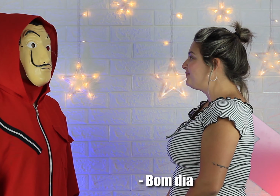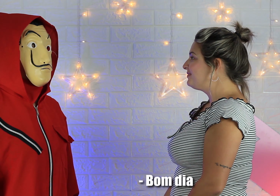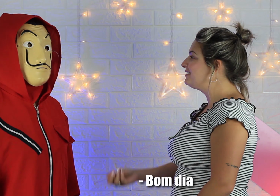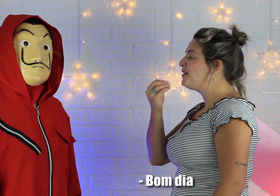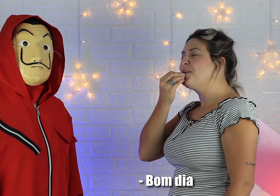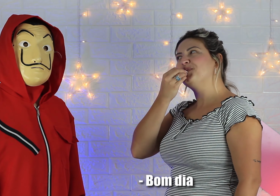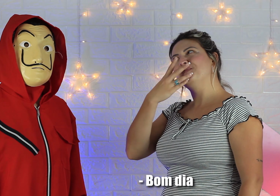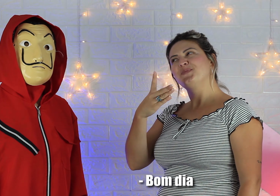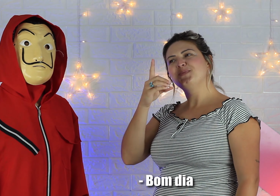E aí